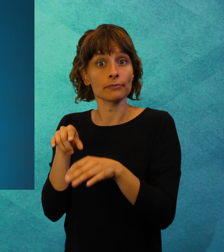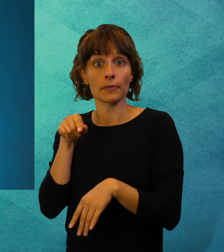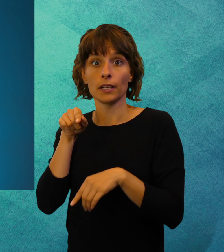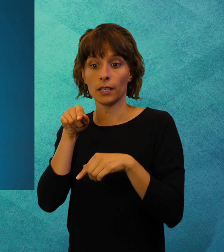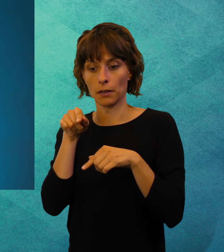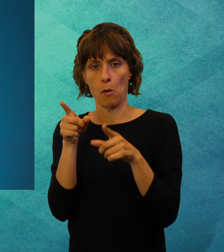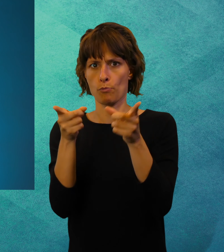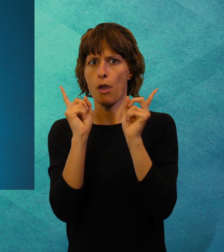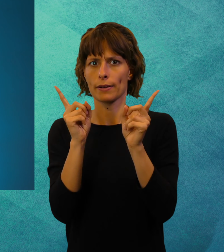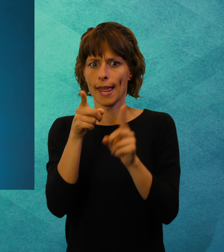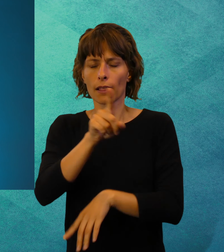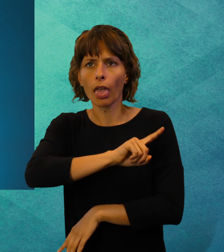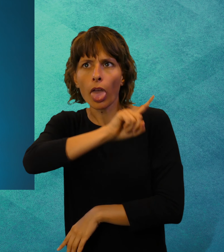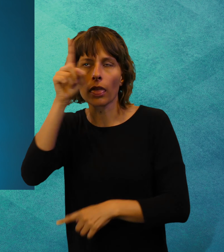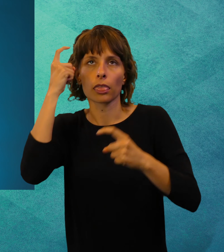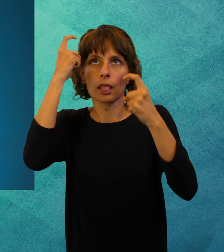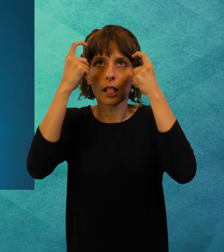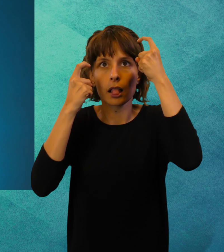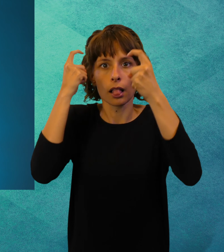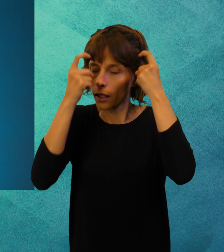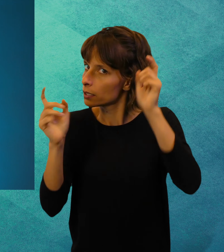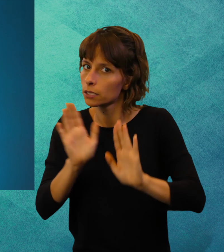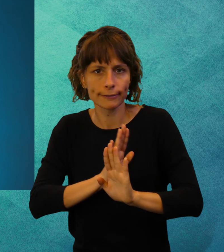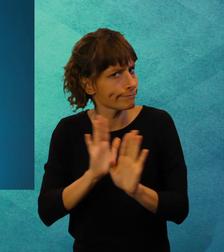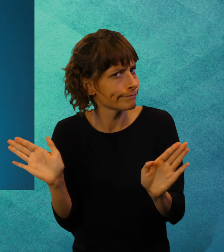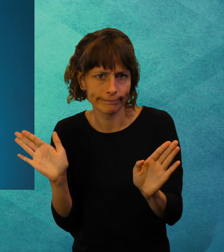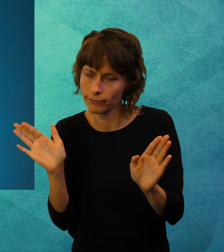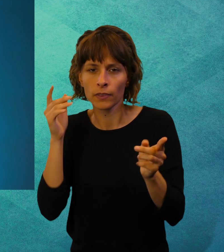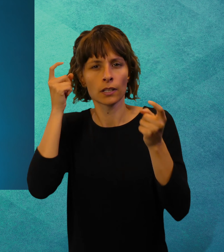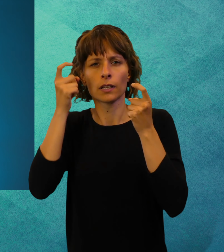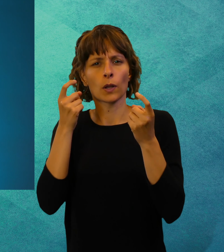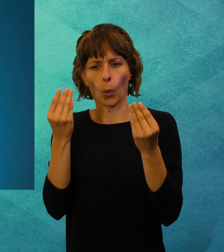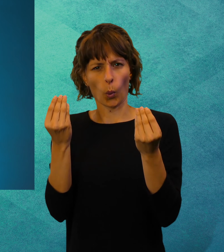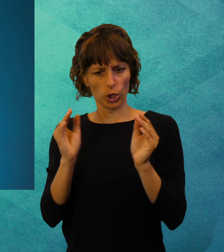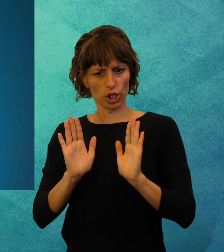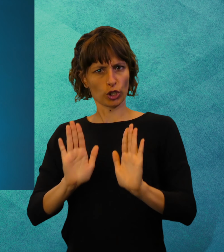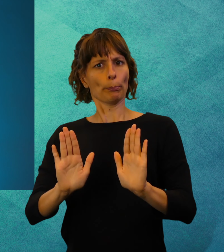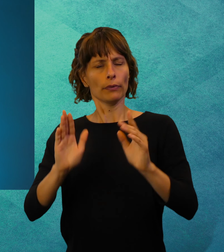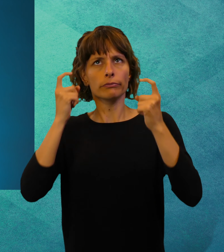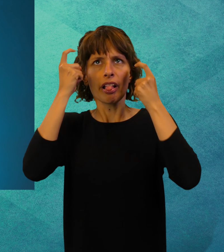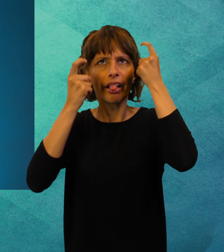zorgen dat je niet gaat piekeren, is het belangrijk om afleiding te zoeken. En afleiding zoeken dat kan